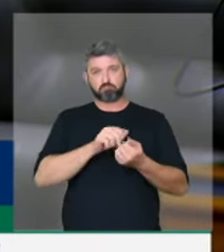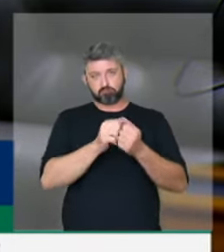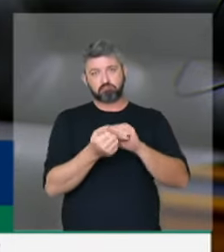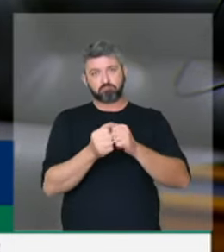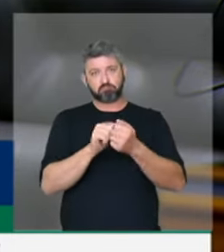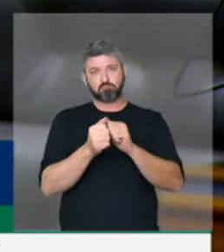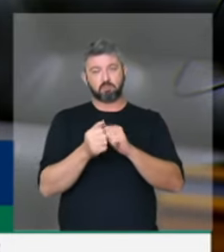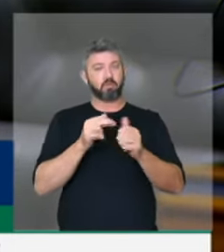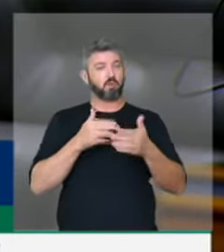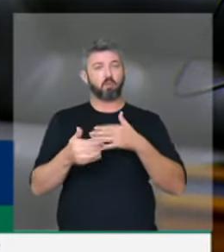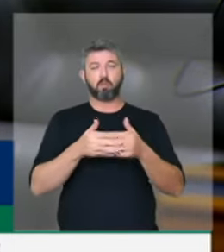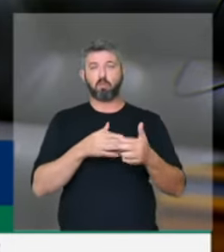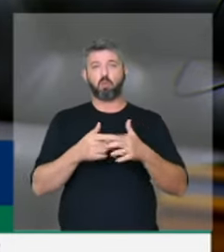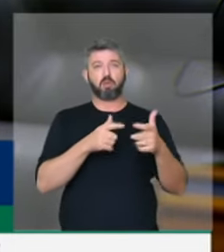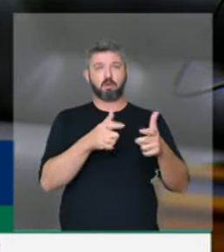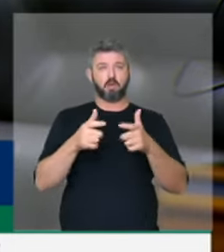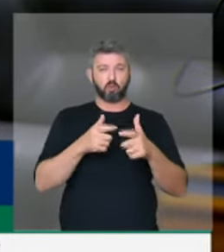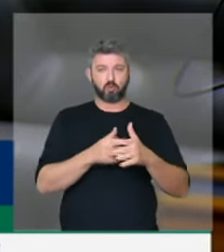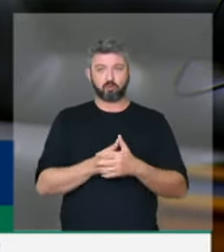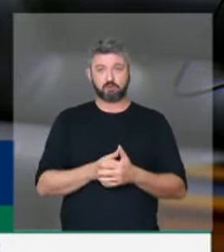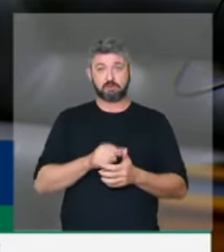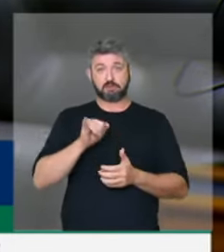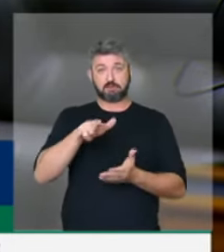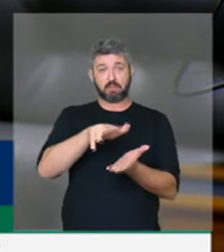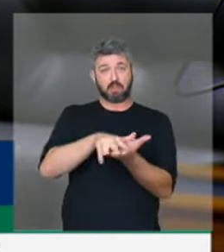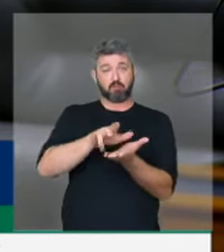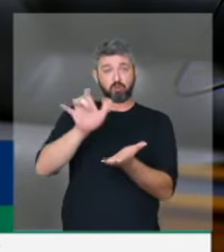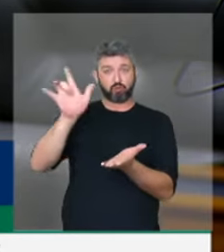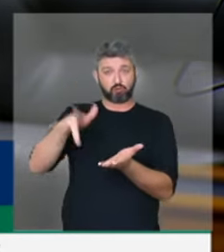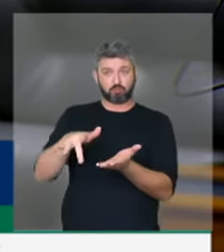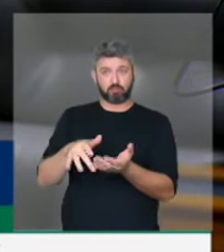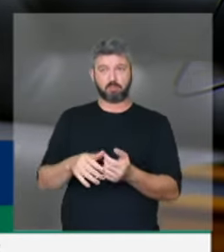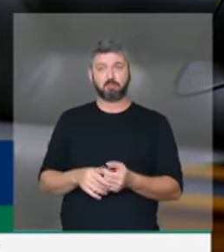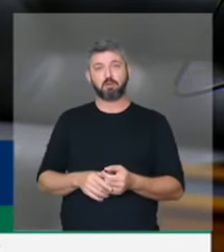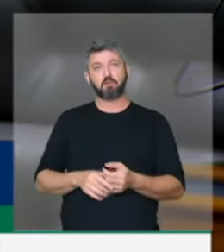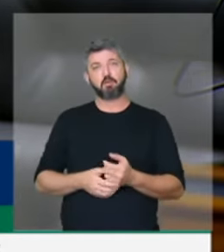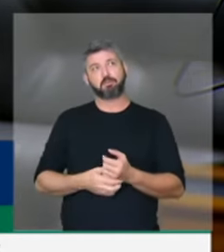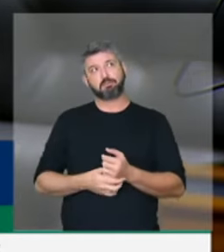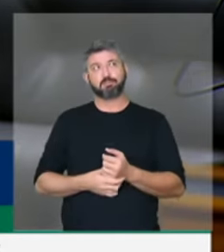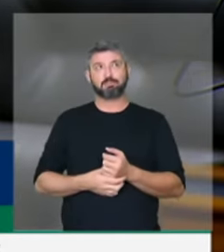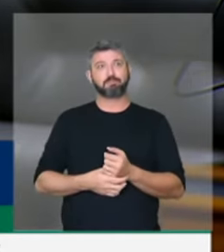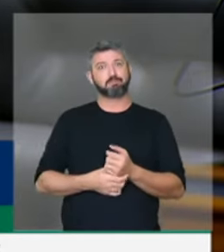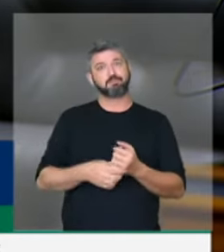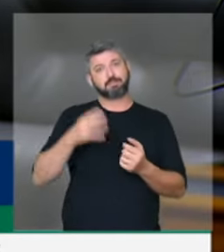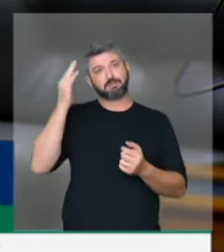ALIÁS LEITO SOBRANDO É ATÉ UMA COISA DIFÍCIL DE SE FALAR. NA PRÁTICA, ESSES LEITOS VÃO SER USADOS MUITO RAPIDAMENTE E VAI SER A... O